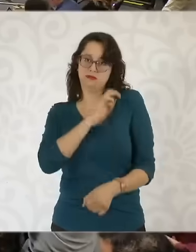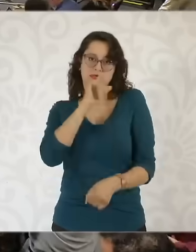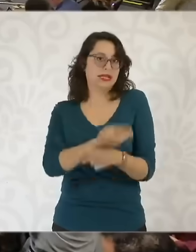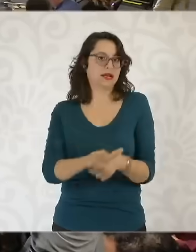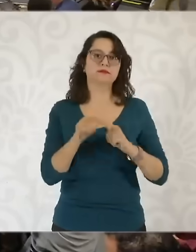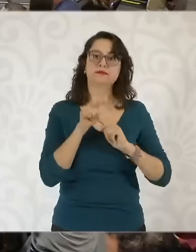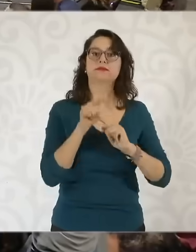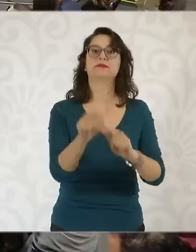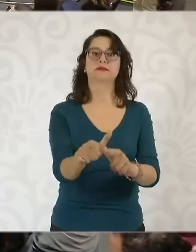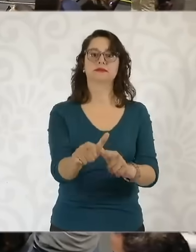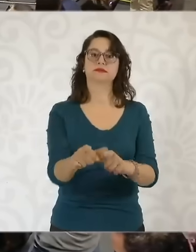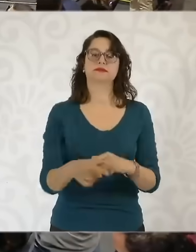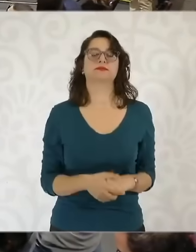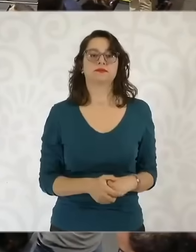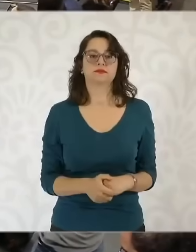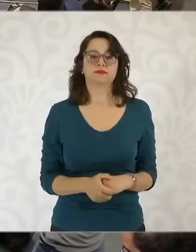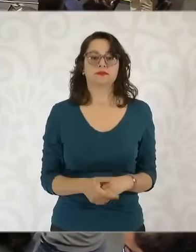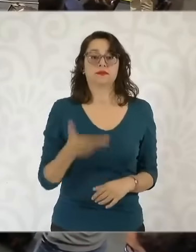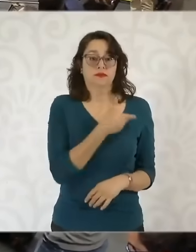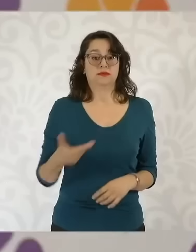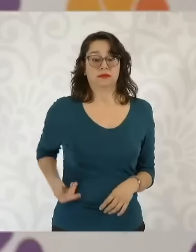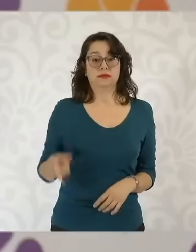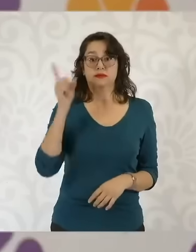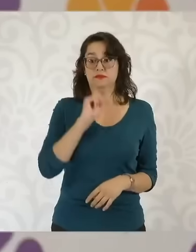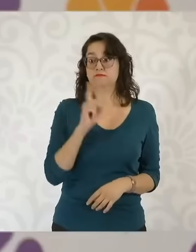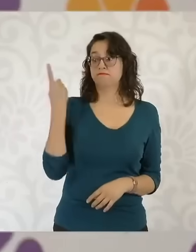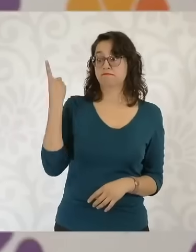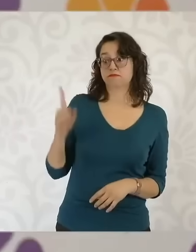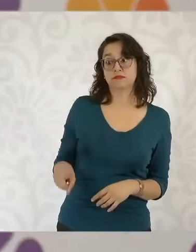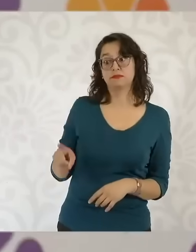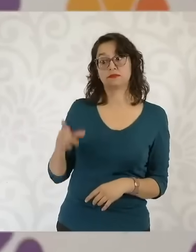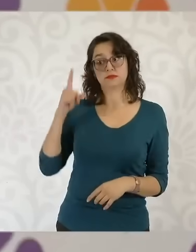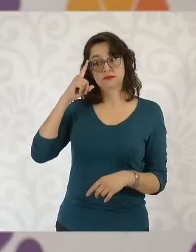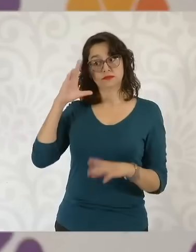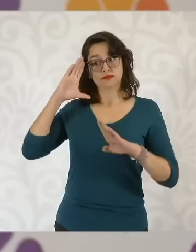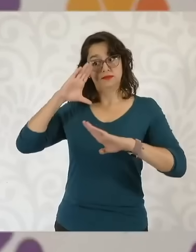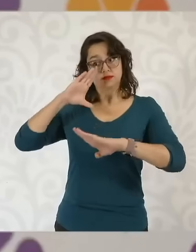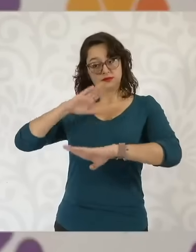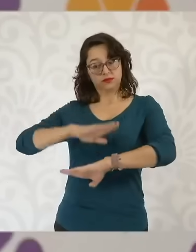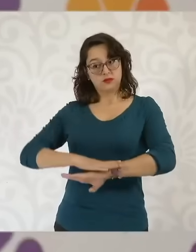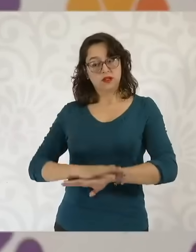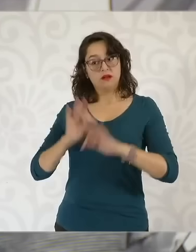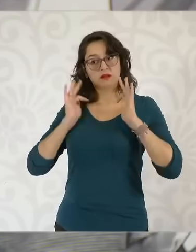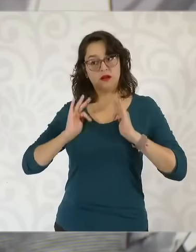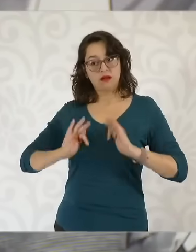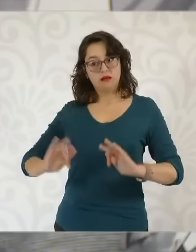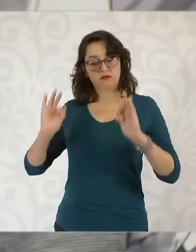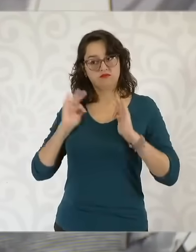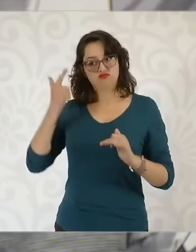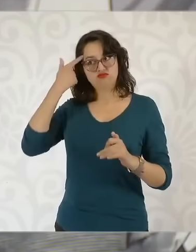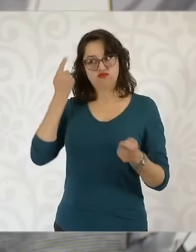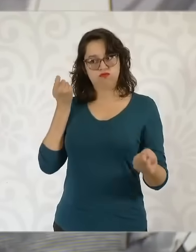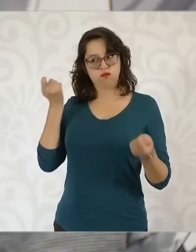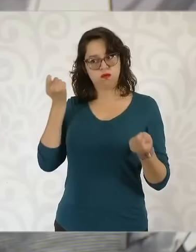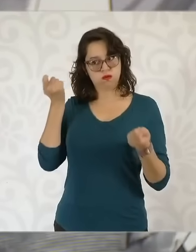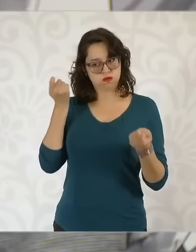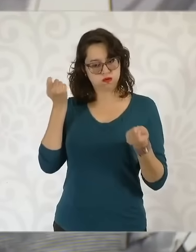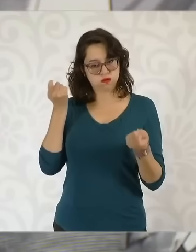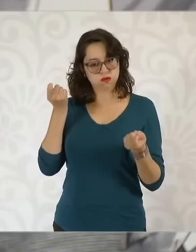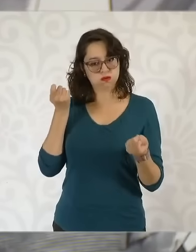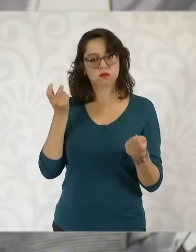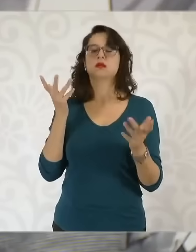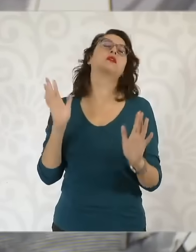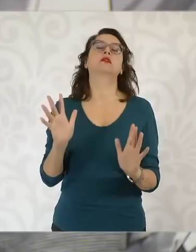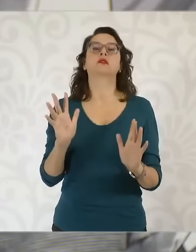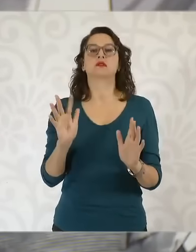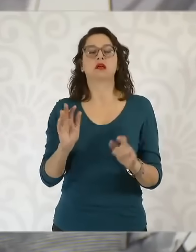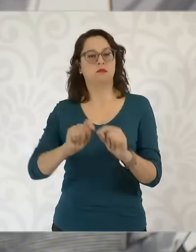nos ha marcado nuestra presidenta de tener cabeza fría, defender con firmeza nuestros intereses,